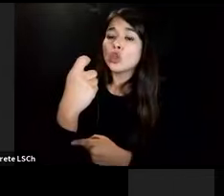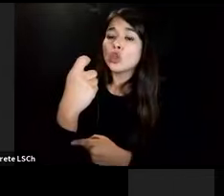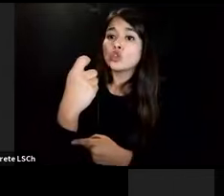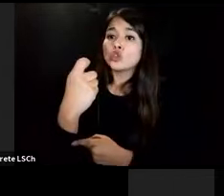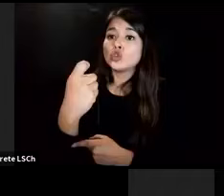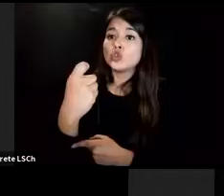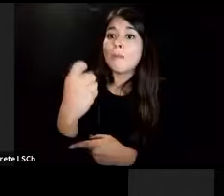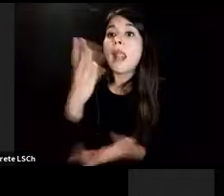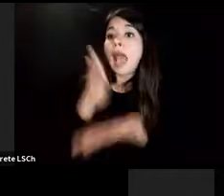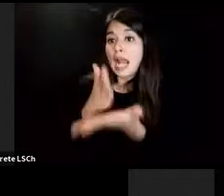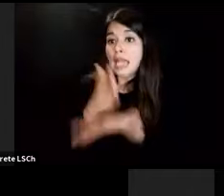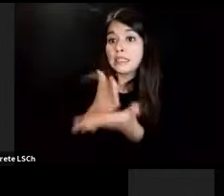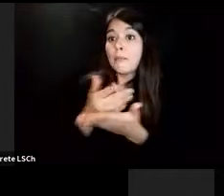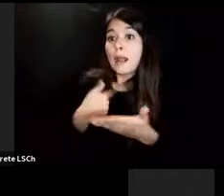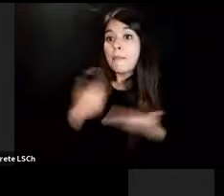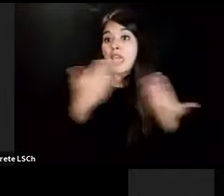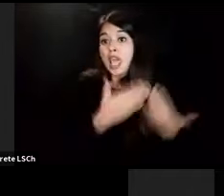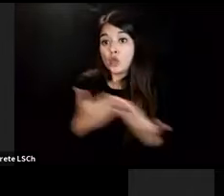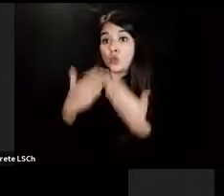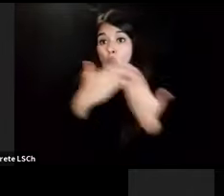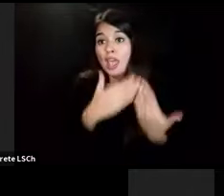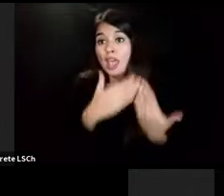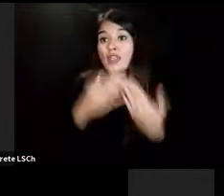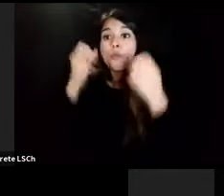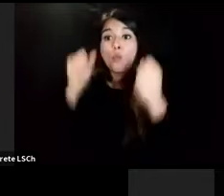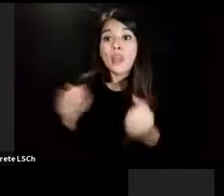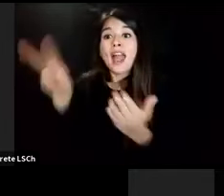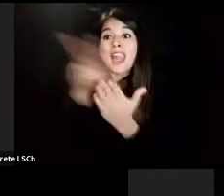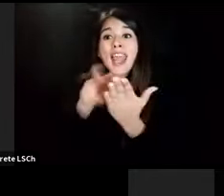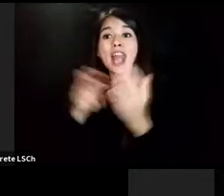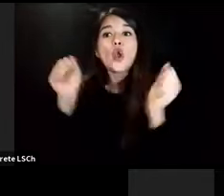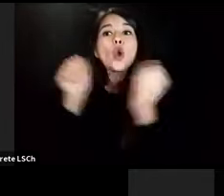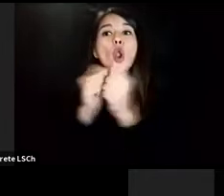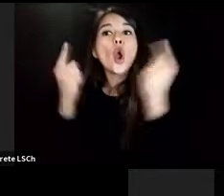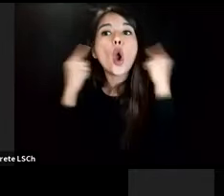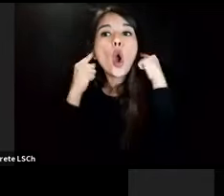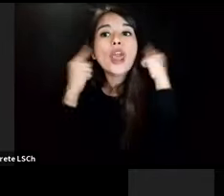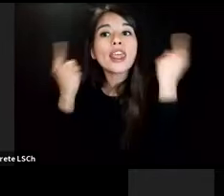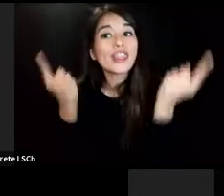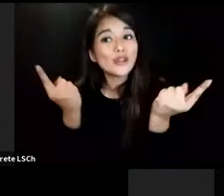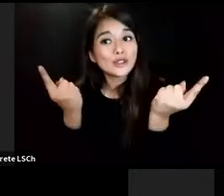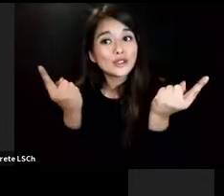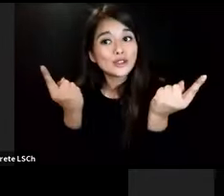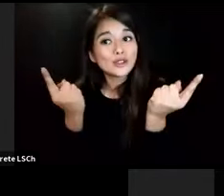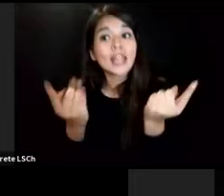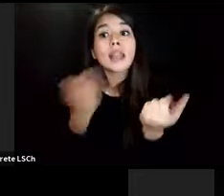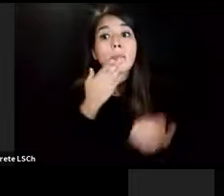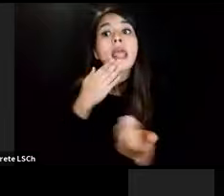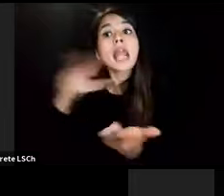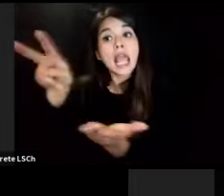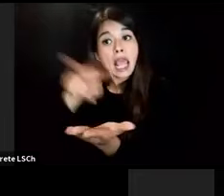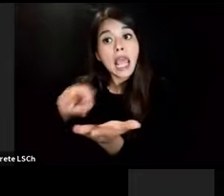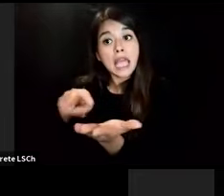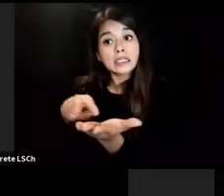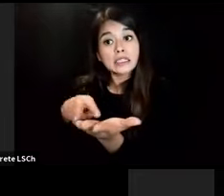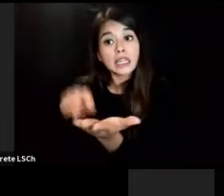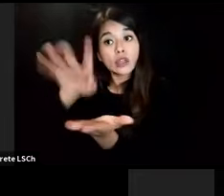los lean con los oídos y también tengan la versión en escrito, en papel. Es tratar de hacerles un lugar a los audiolibros